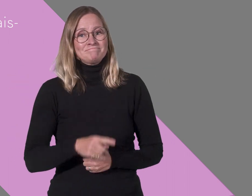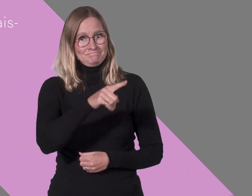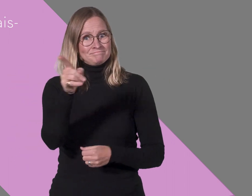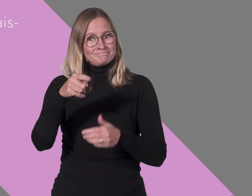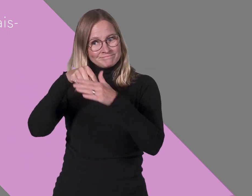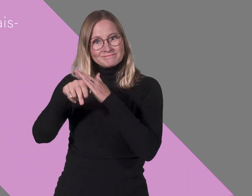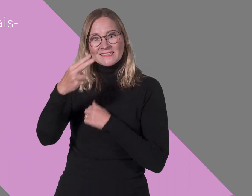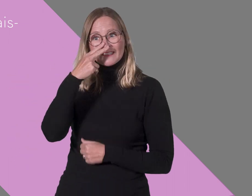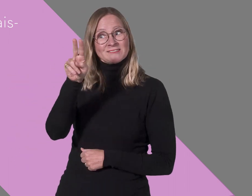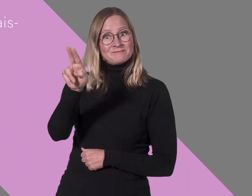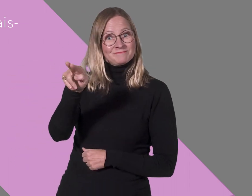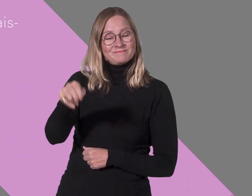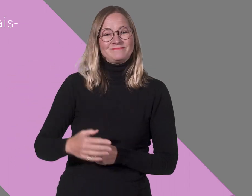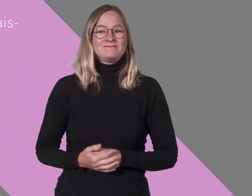joten käykäähän katsomassa!